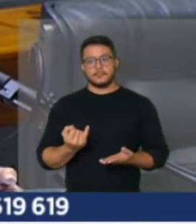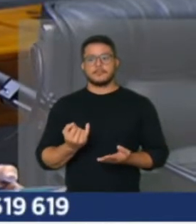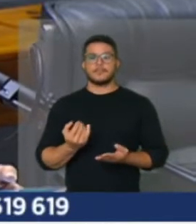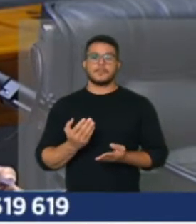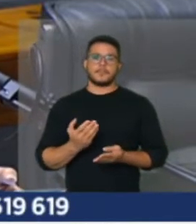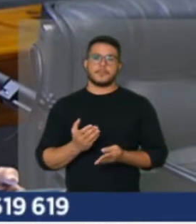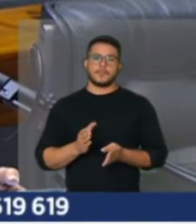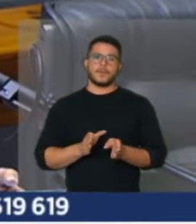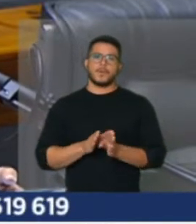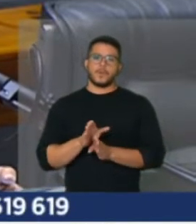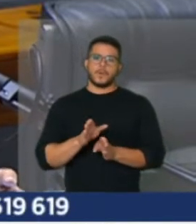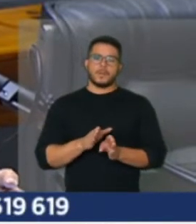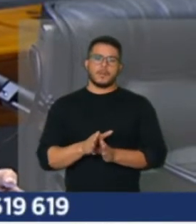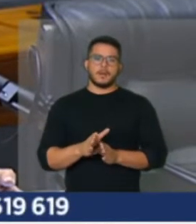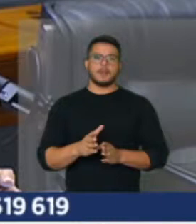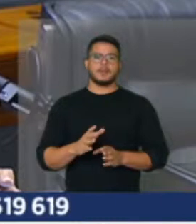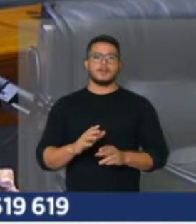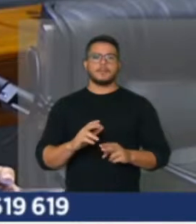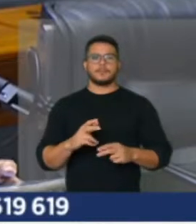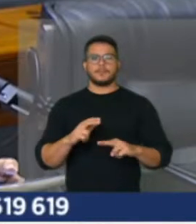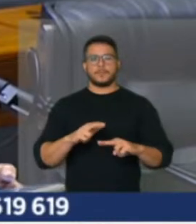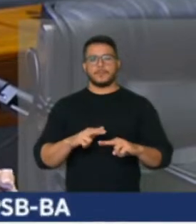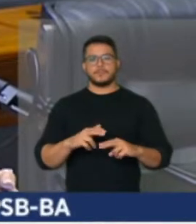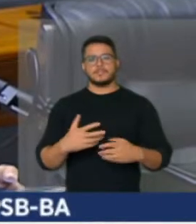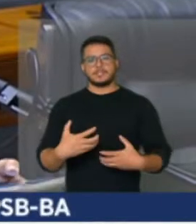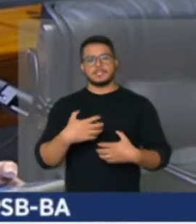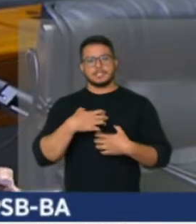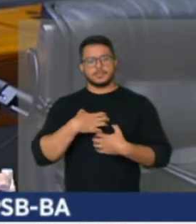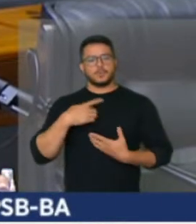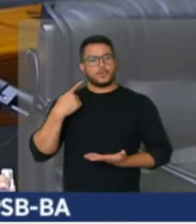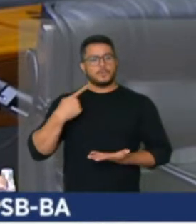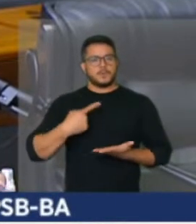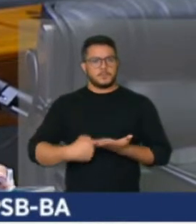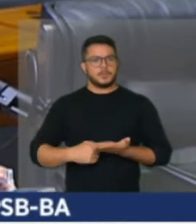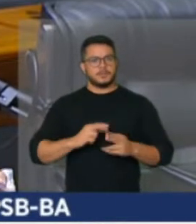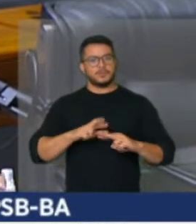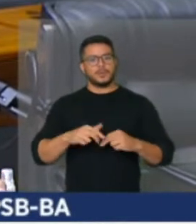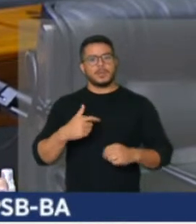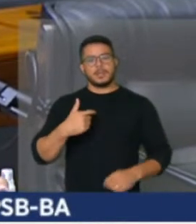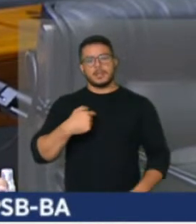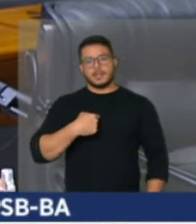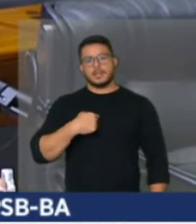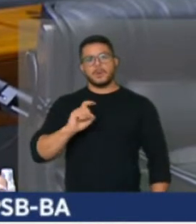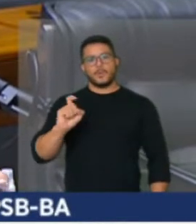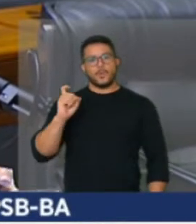EX-PREFEITA... EX-PREFEITA... COM COMPROMISSO COM OS MUNICÍPIOS BRASILEIROS E O MUNICIPALISMO PARA QUE NÓS POSSAMOS VOTAR NESSE DIA DO